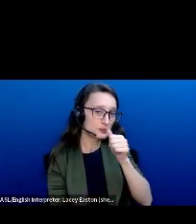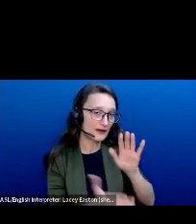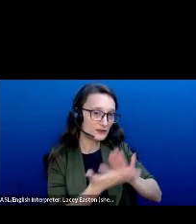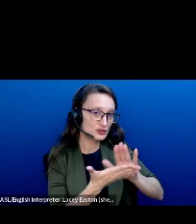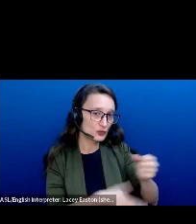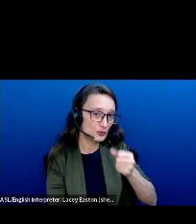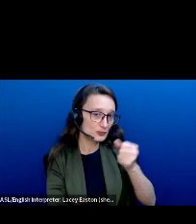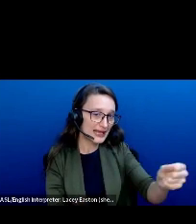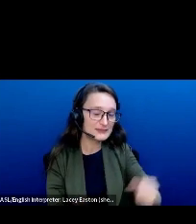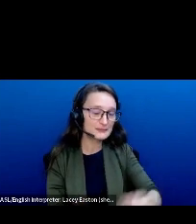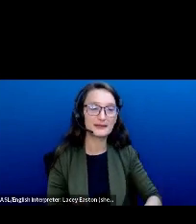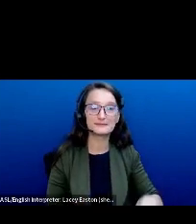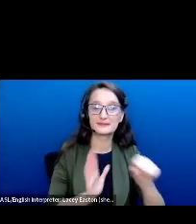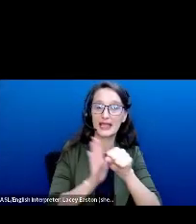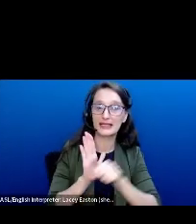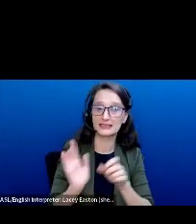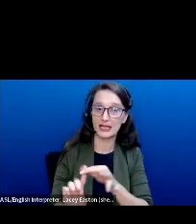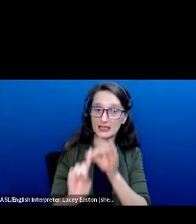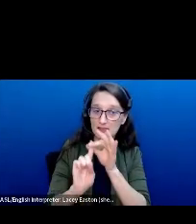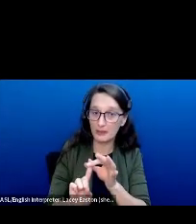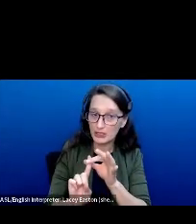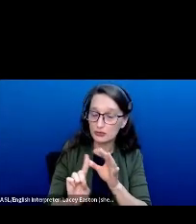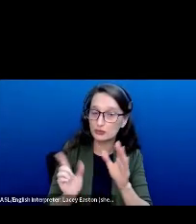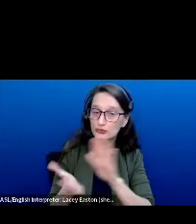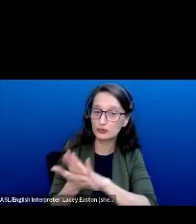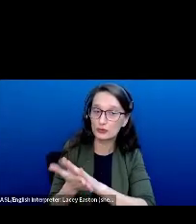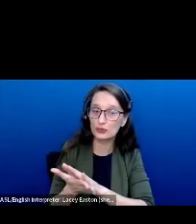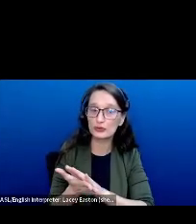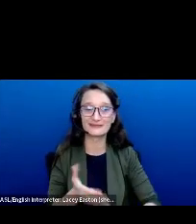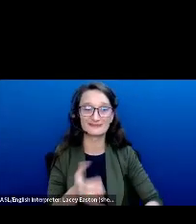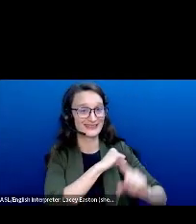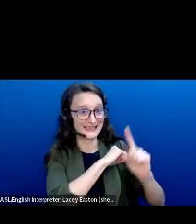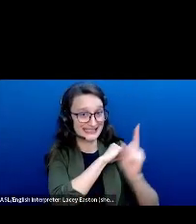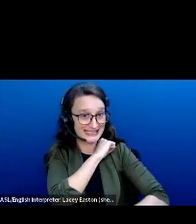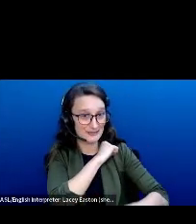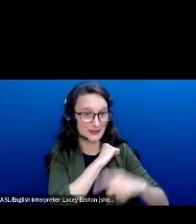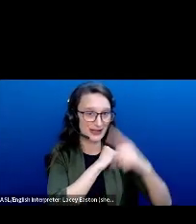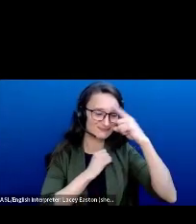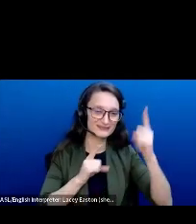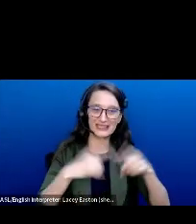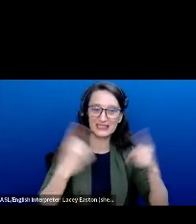resolución de desacuerdos. Esto incluirá un enfoque en estrategias e